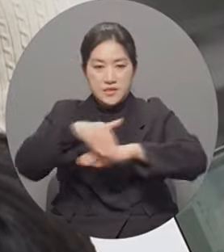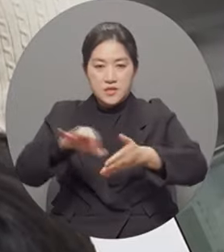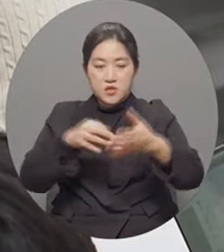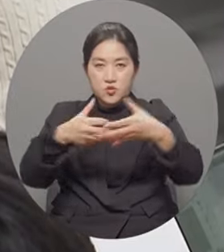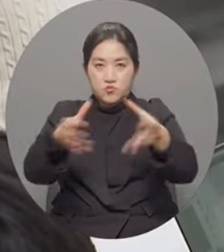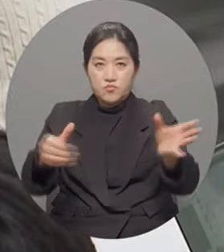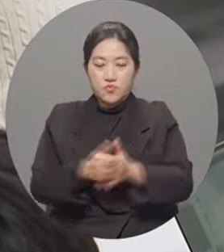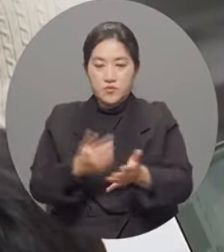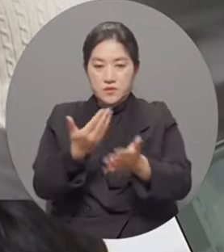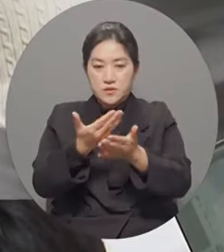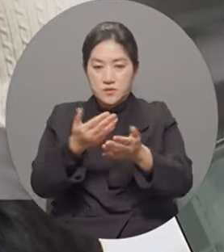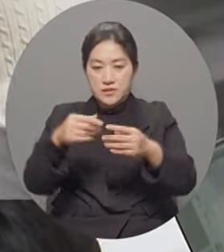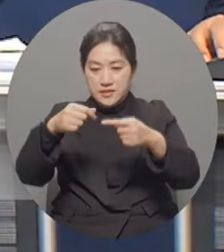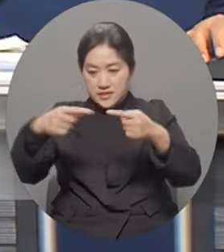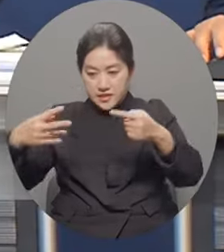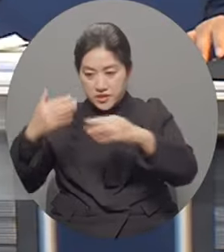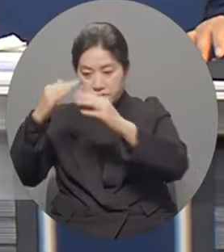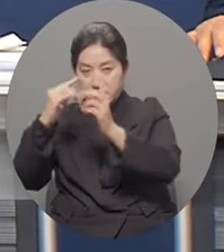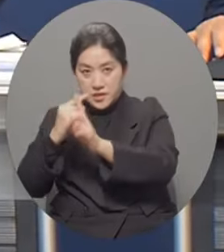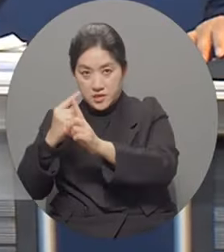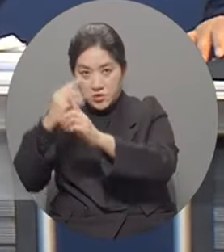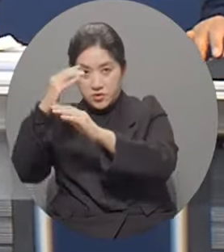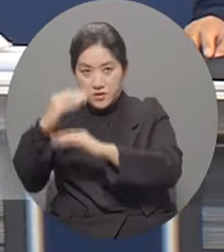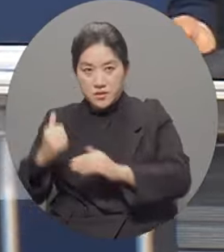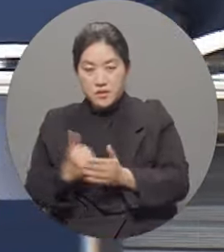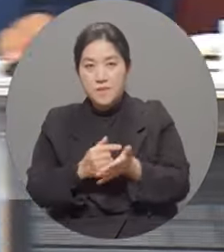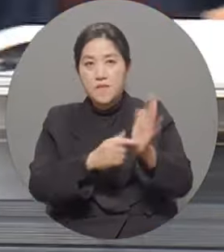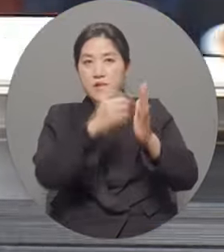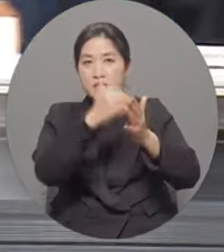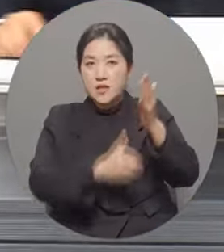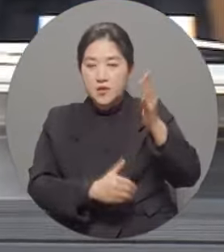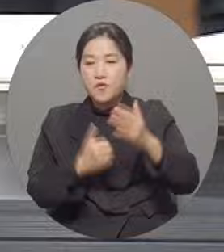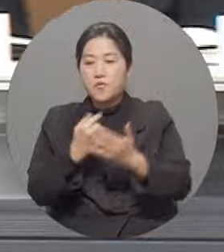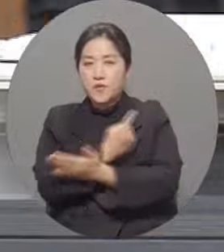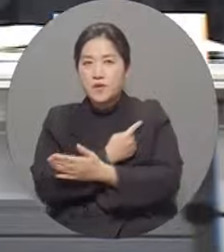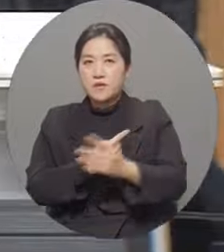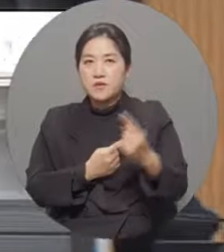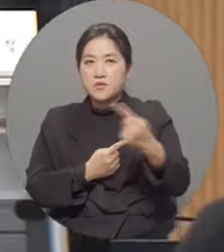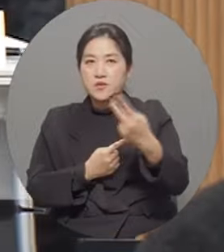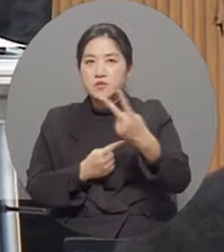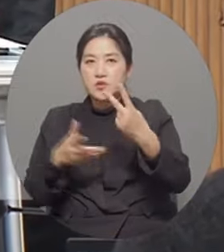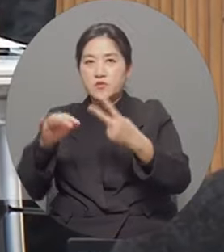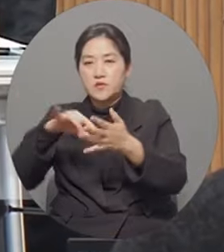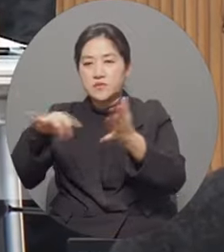(기자) 기획재정부는 시행령 기준으로 이미 발표된 내용을 빼고 1000억 원에서